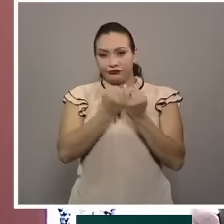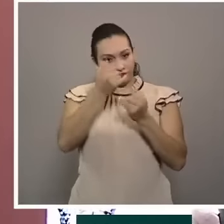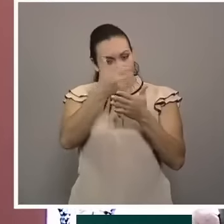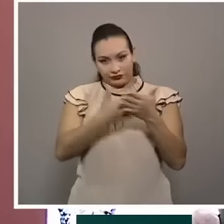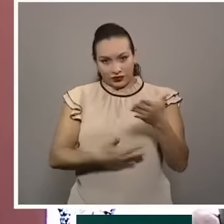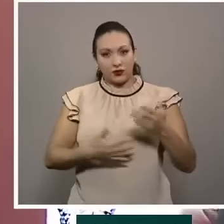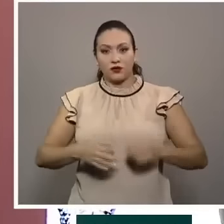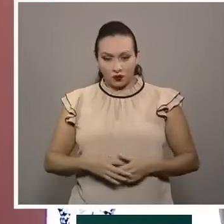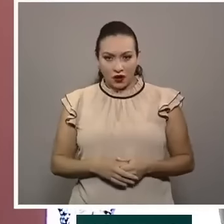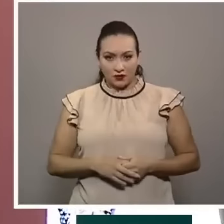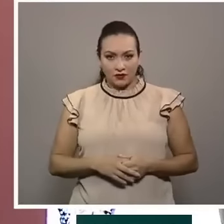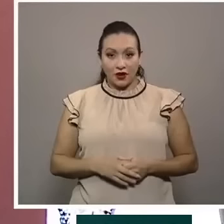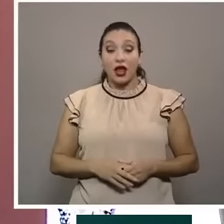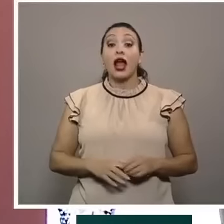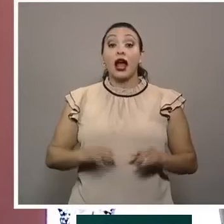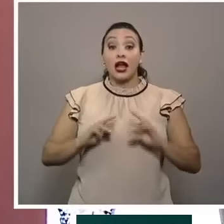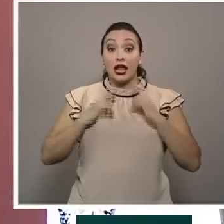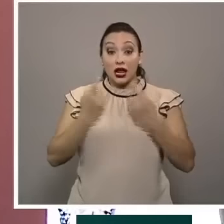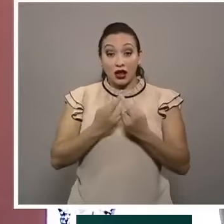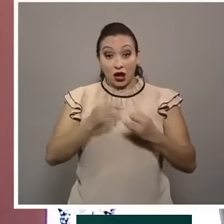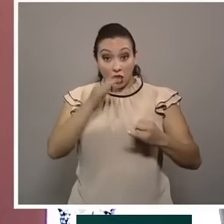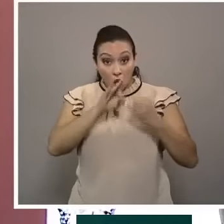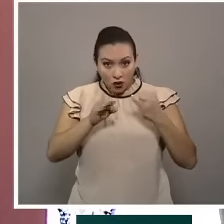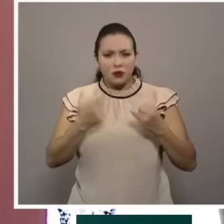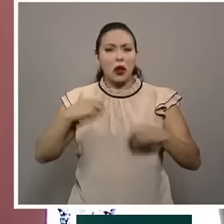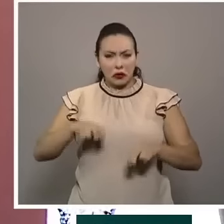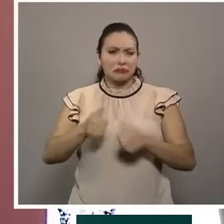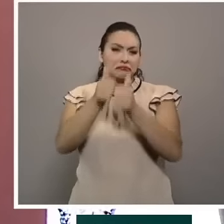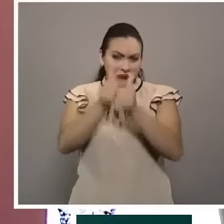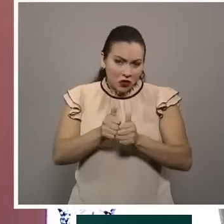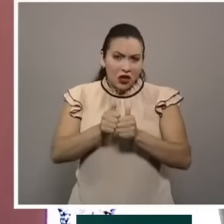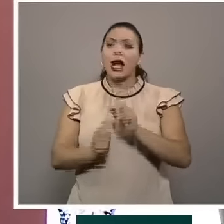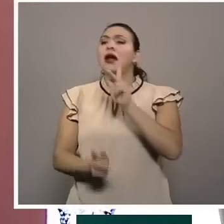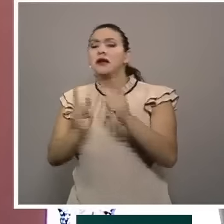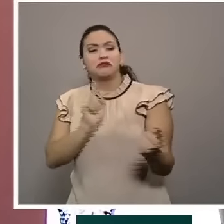de la sesión nos vamos a quedar para platicar un poquito más amplio con ustedes, pero ahorita